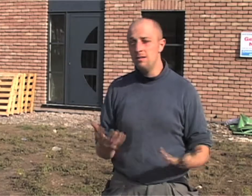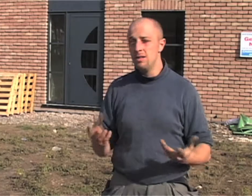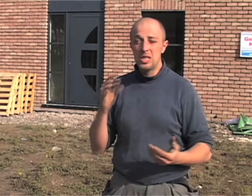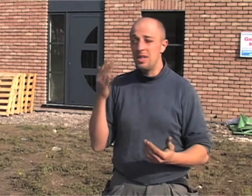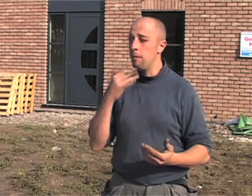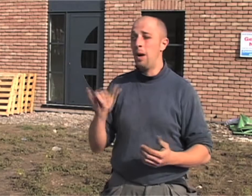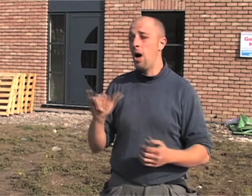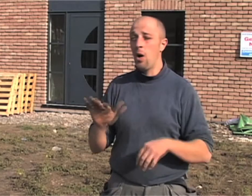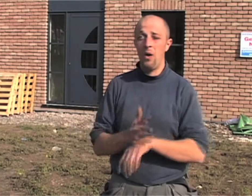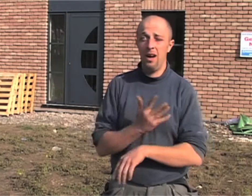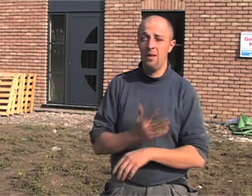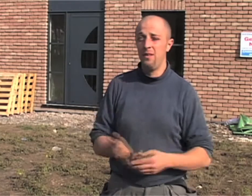Je ne savais pas quoi faire.